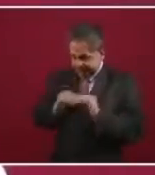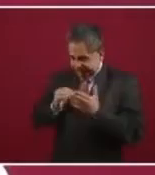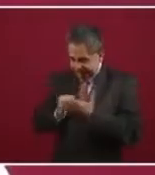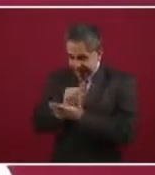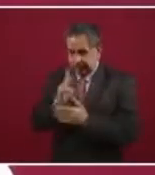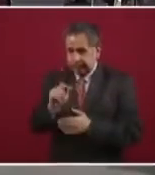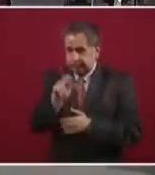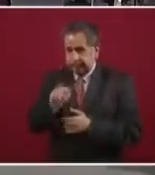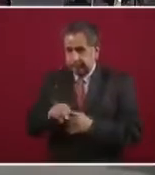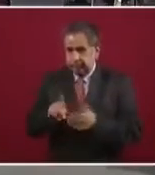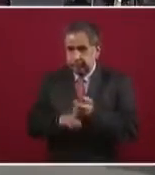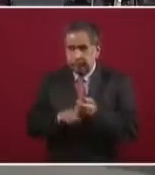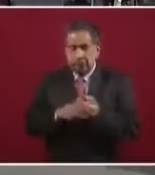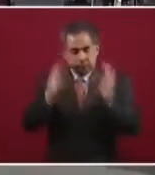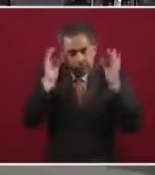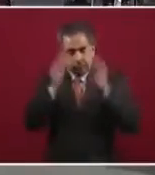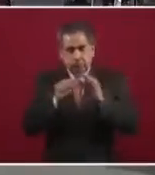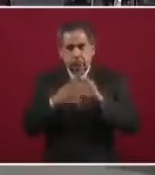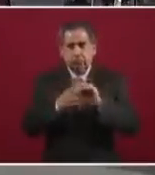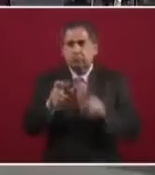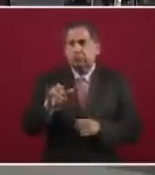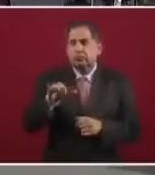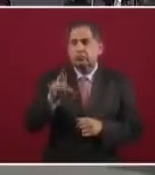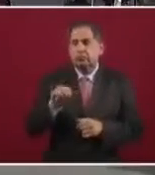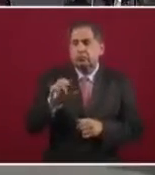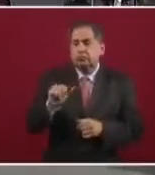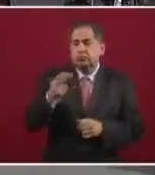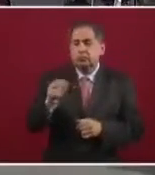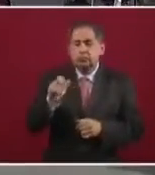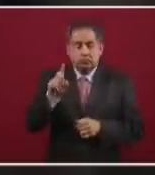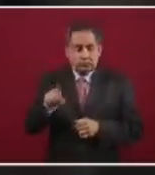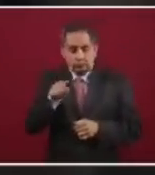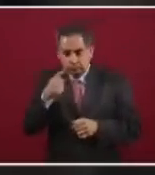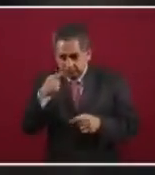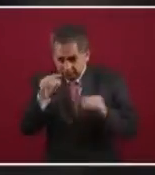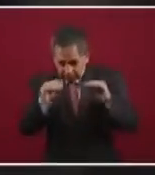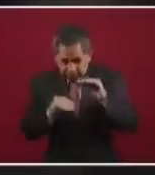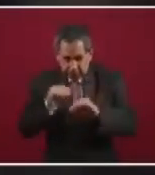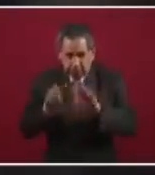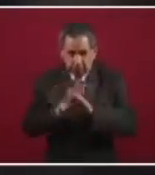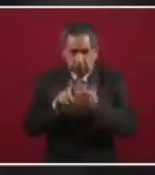el administrador general de Aduanas, don Ricardo Ahued, para observarlo.